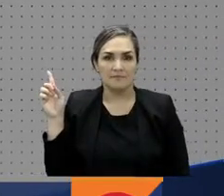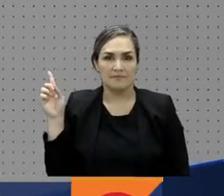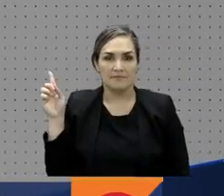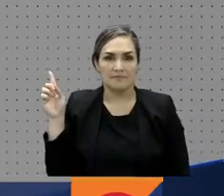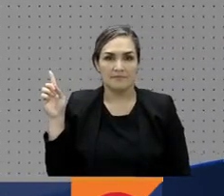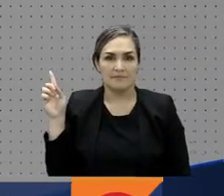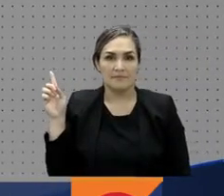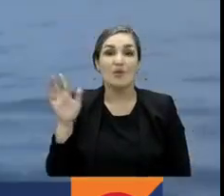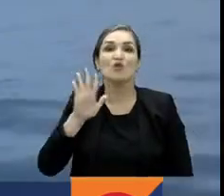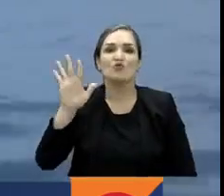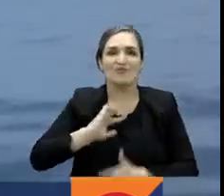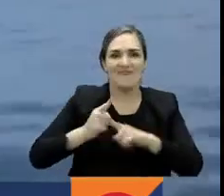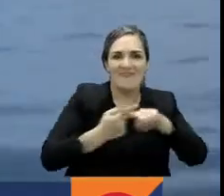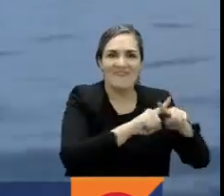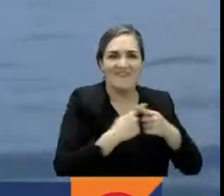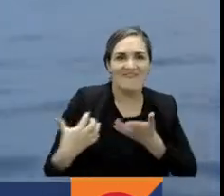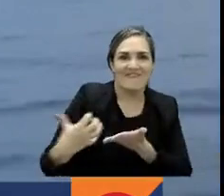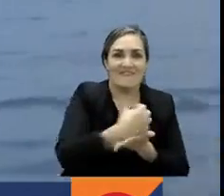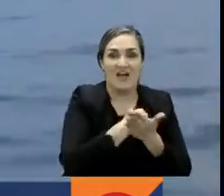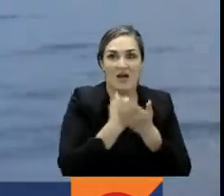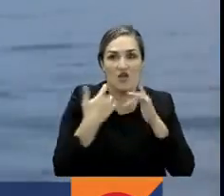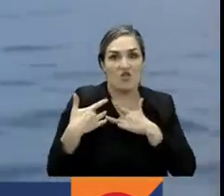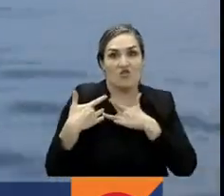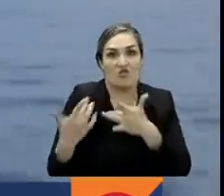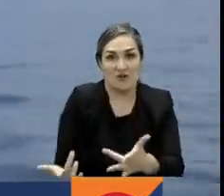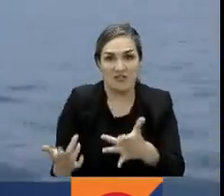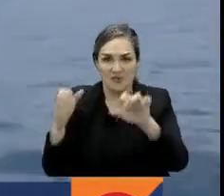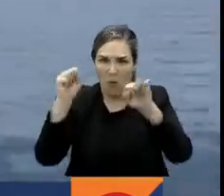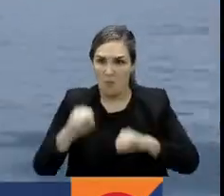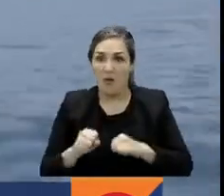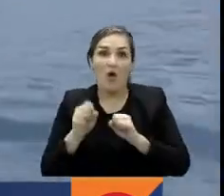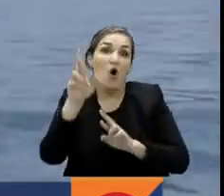JORGE PUEDE ENTRAR A: